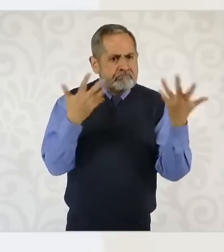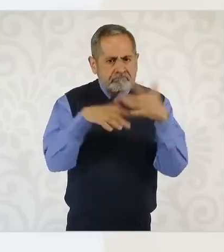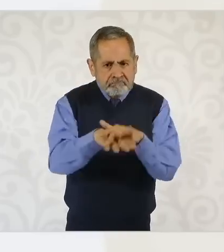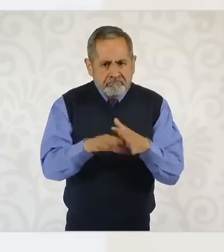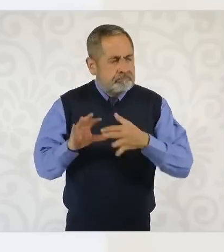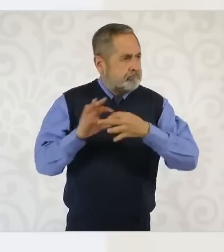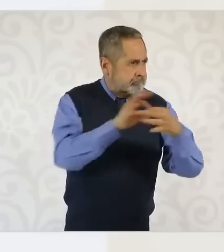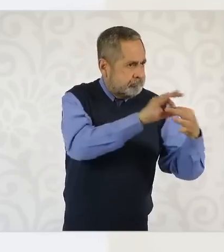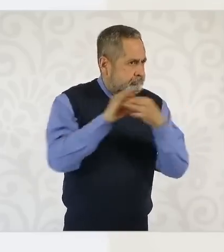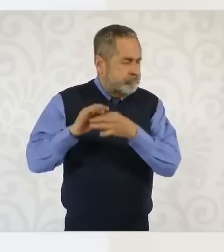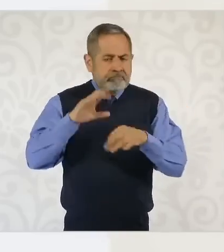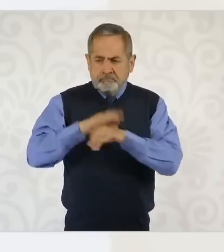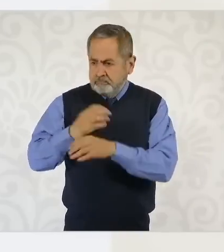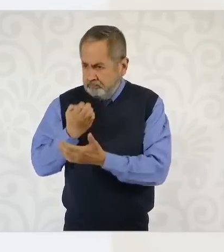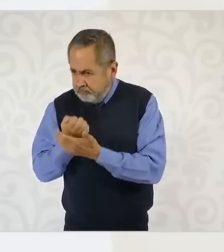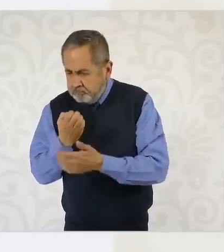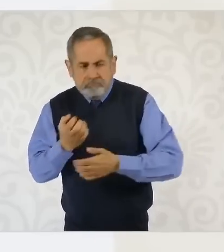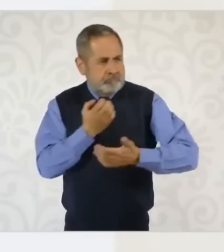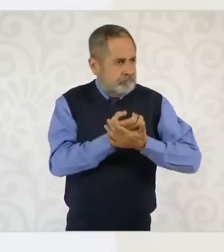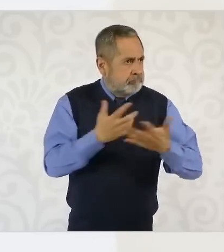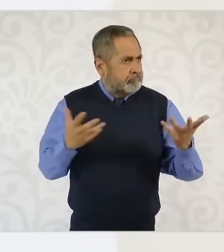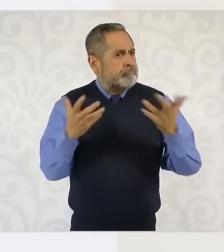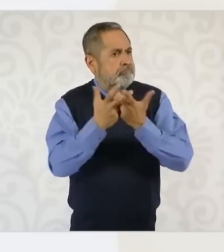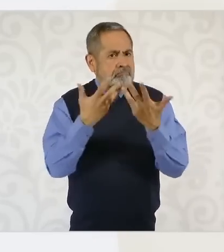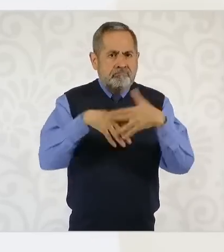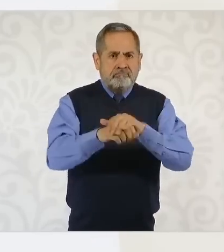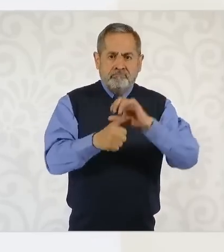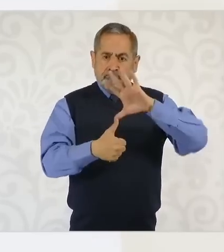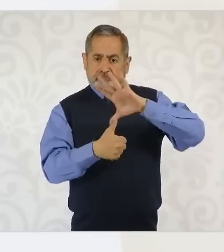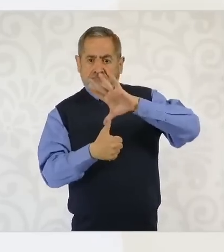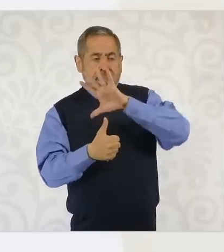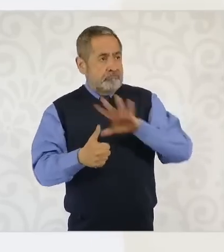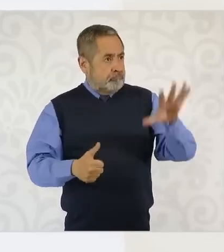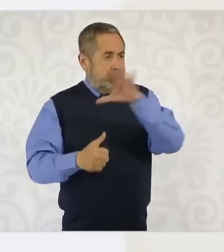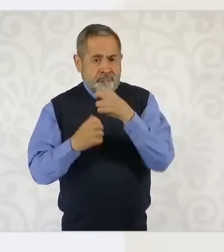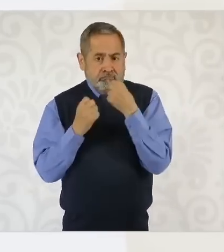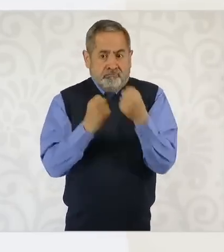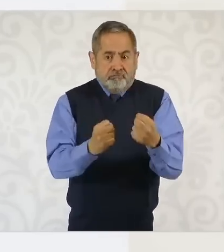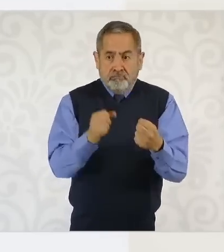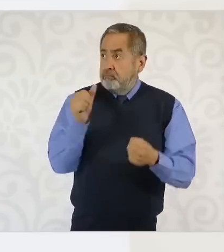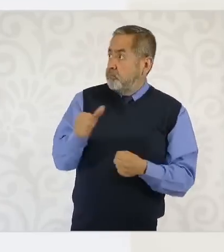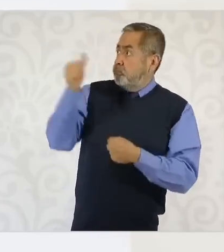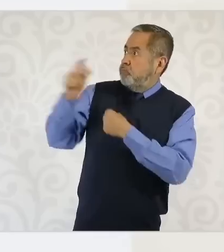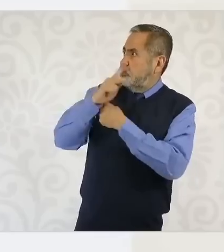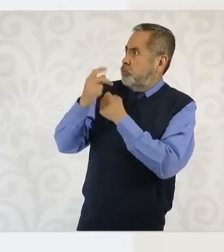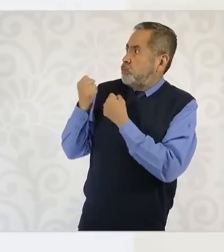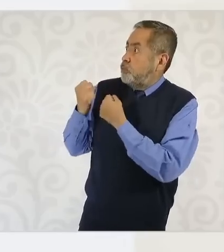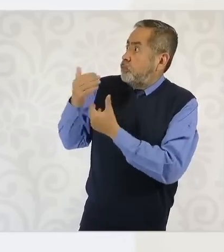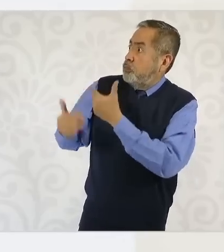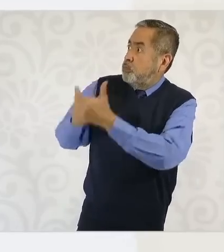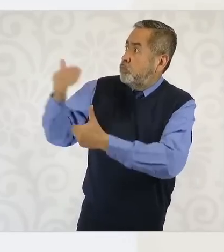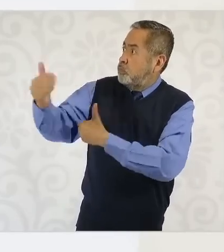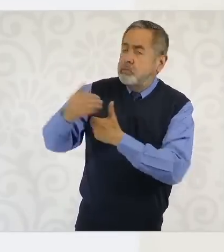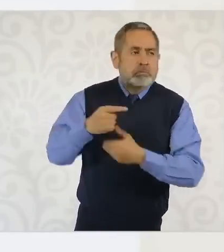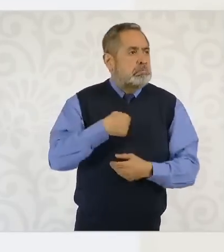economías para fortalecer nuestra región ante el avance económico y comercial de otras regiones